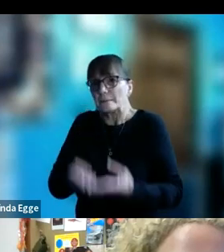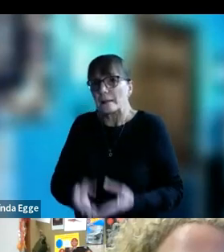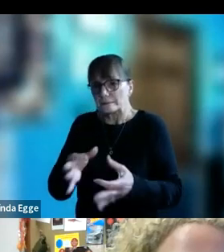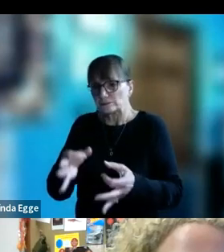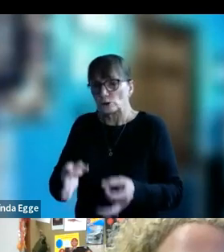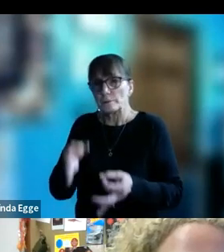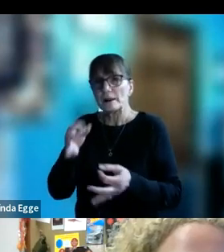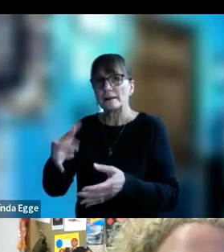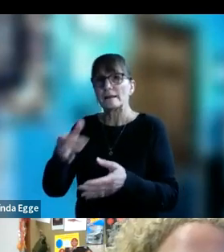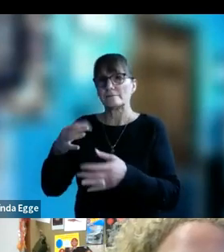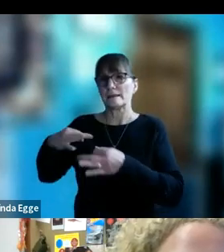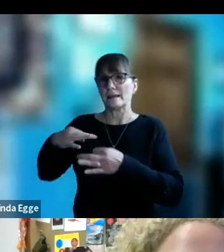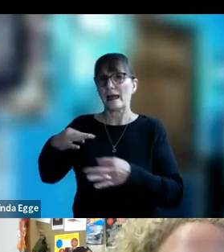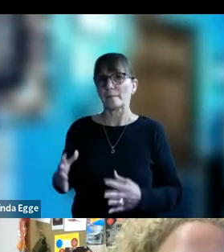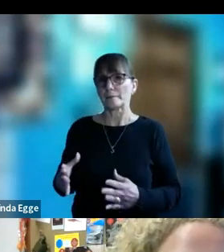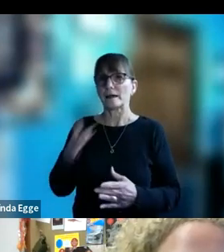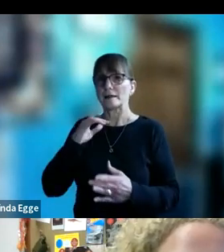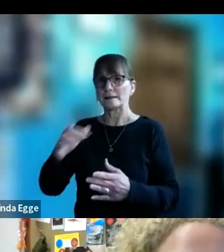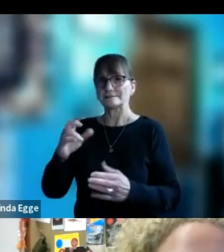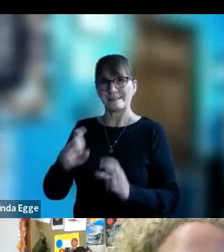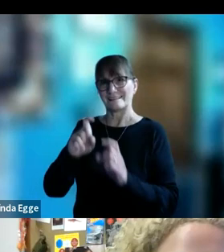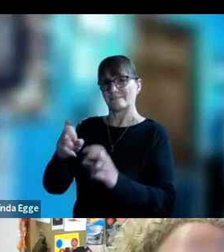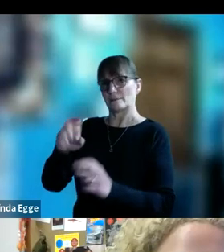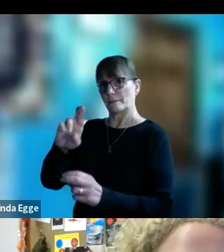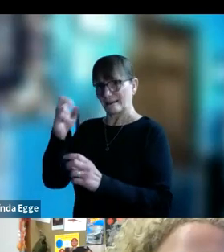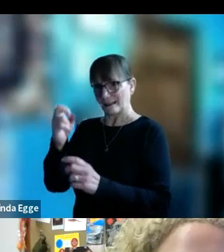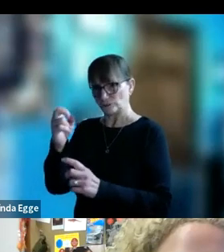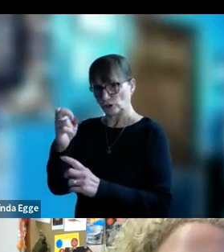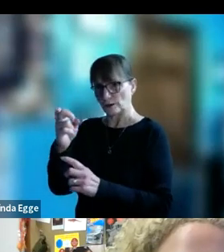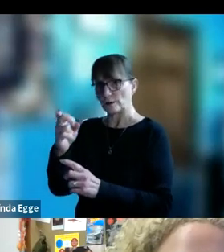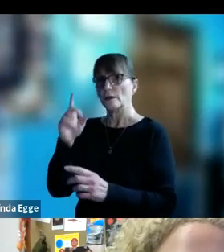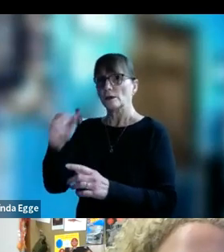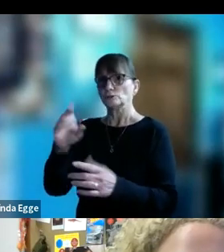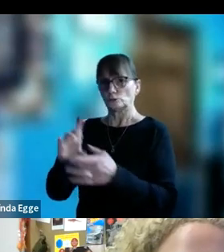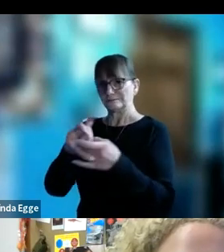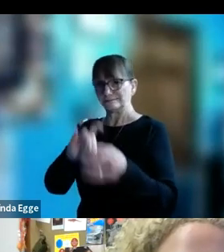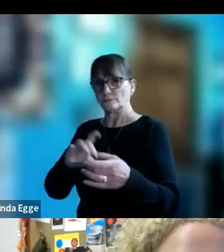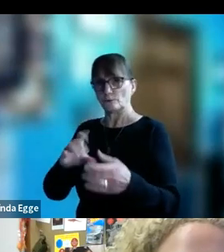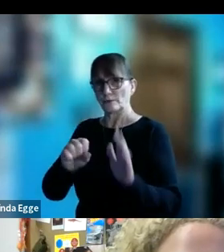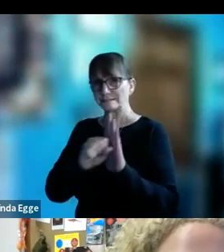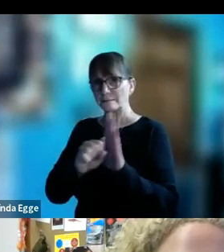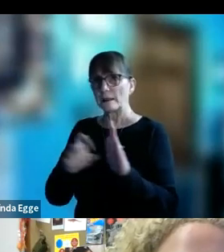cuando al solicitante se le prescriben medicamentos para ayudar con sus síntomas? Sin embargo, el cliente todavía se automedica